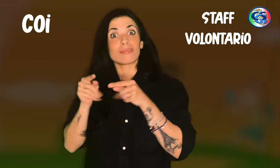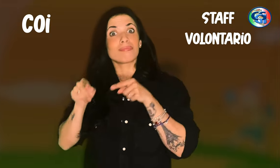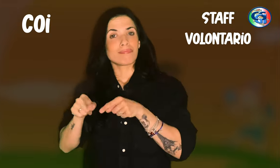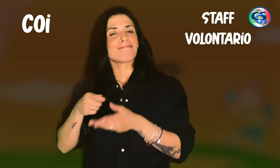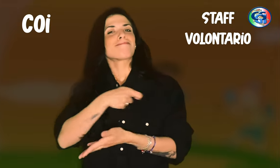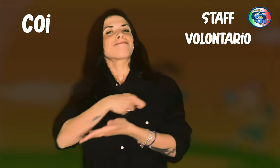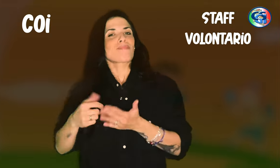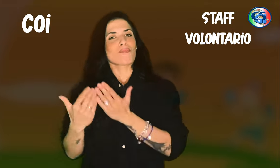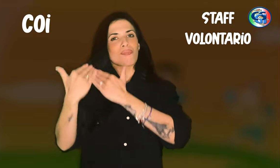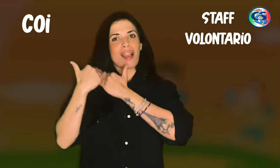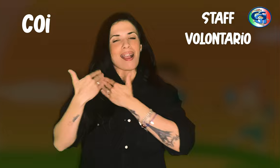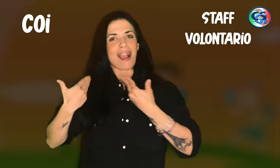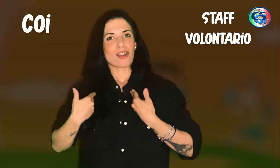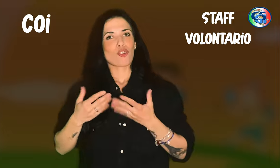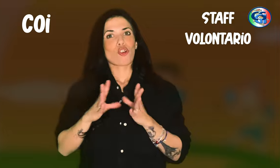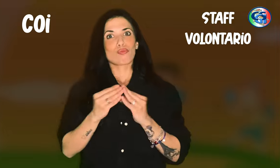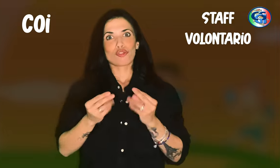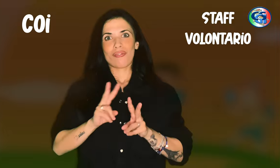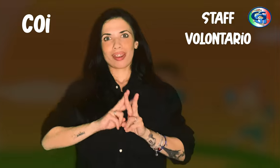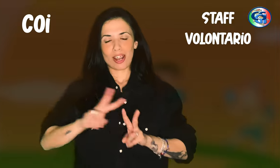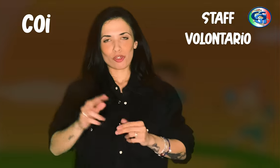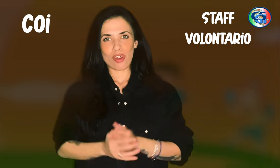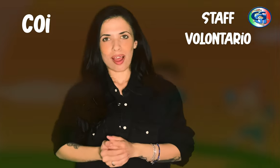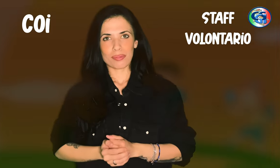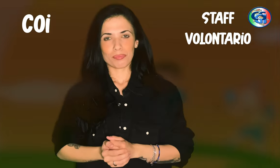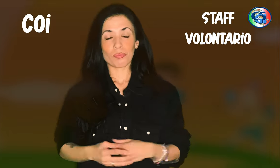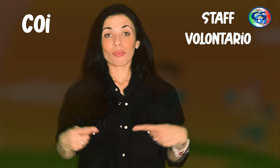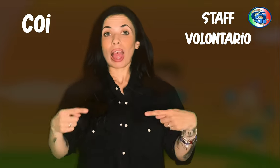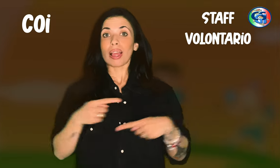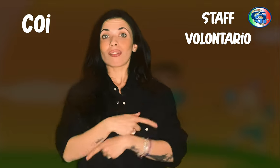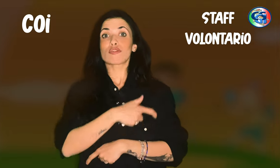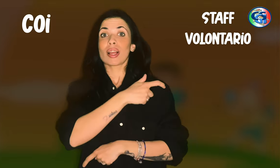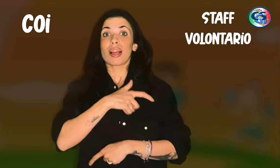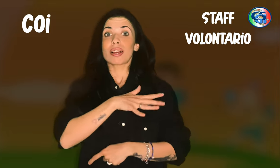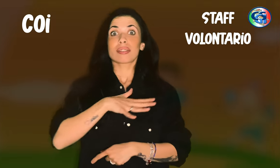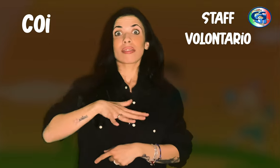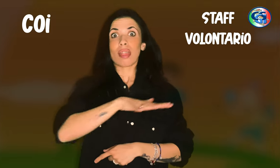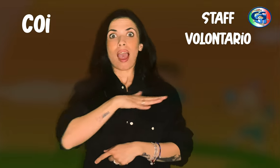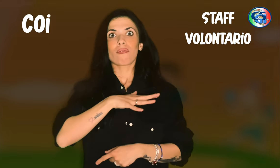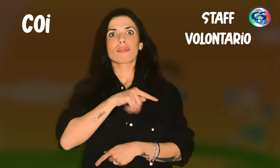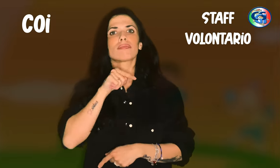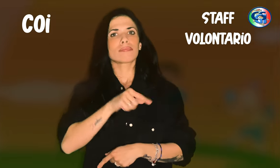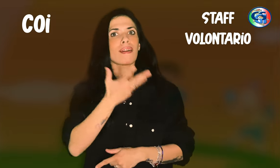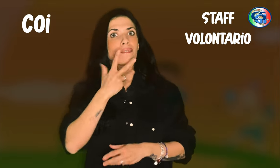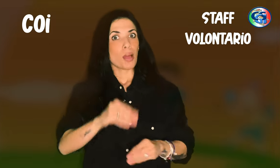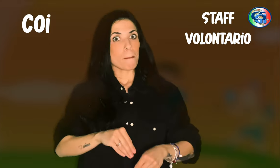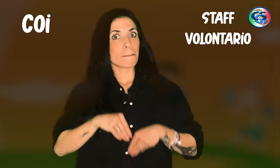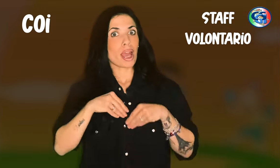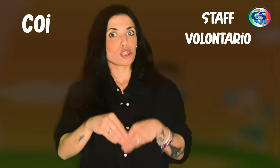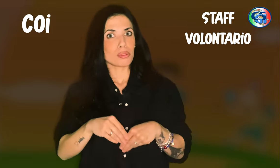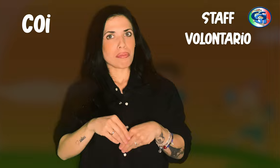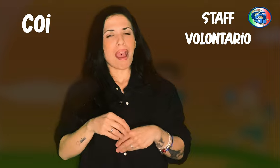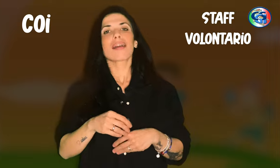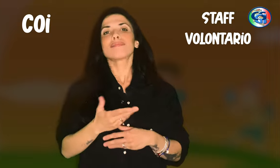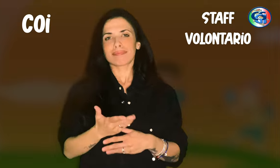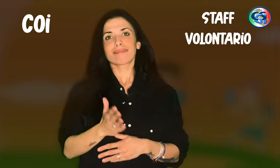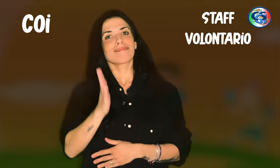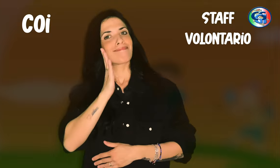sarà interamente a carico del CGSI Nazionale mentre per lo Staff Volontariato il CGSI Nazionale si farà carico solamente